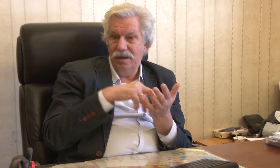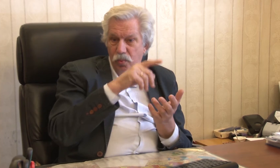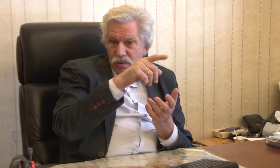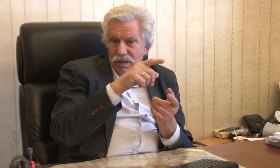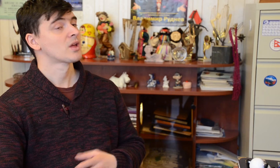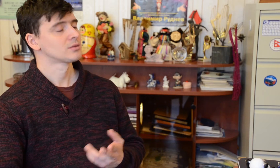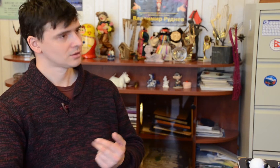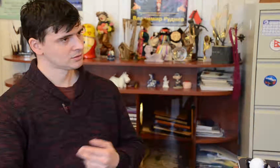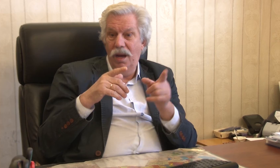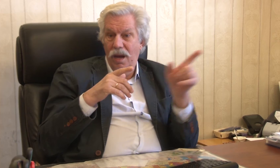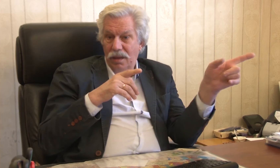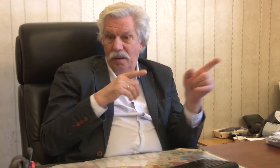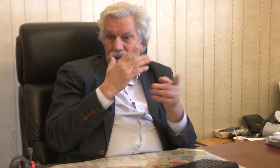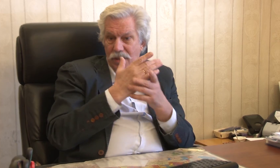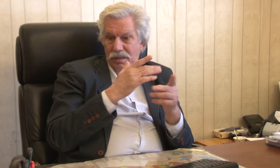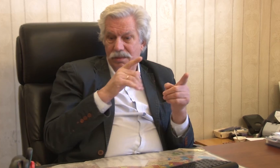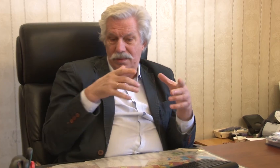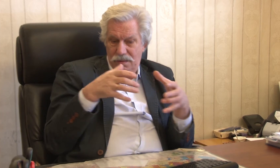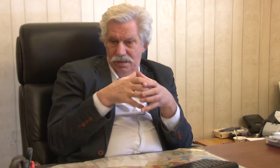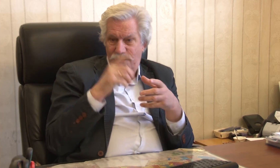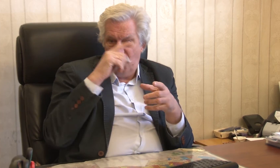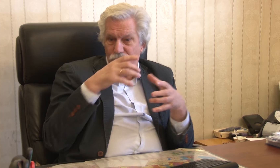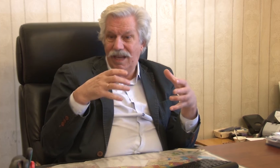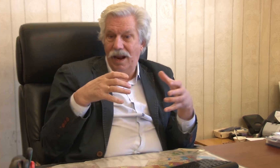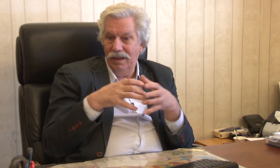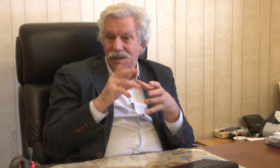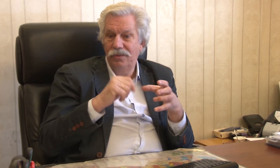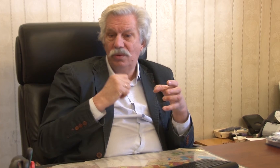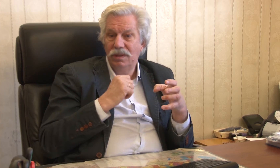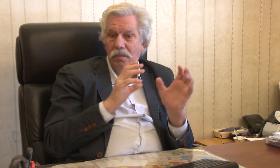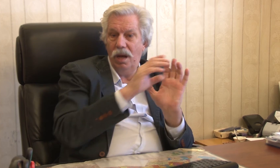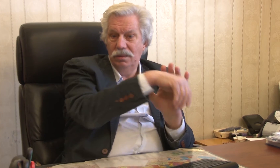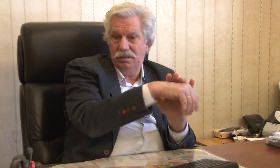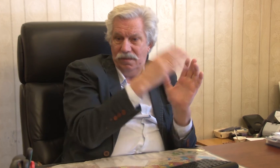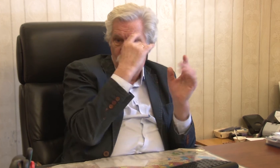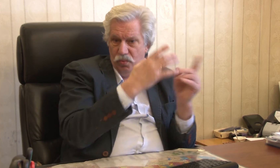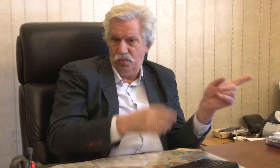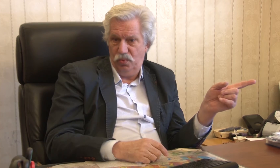В Санкт-Петербурге имеется творческий коллектив, который занимается в Доме культуры (не воговском).